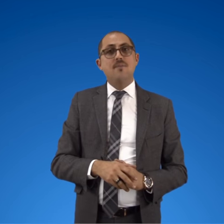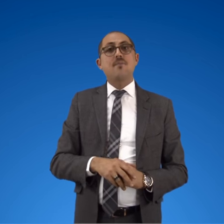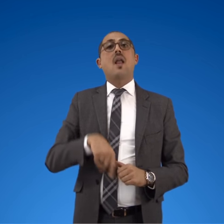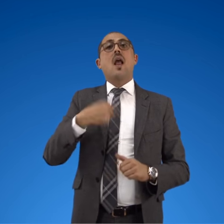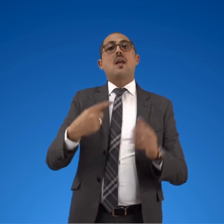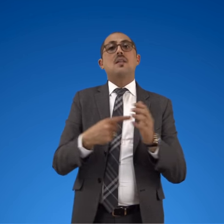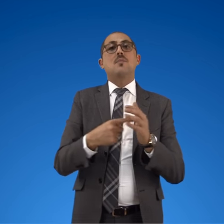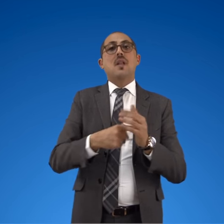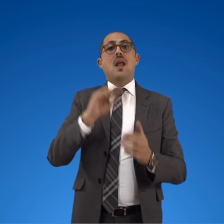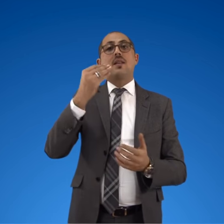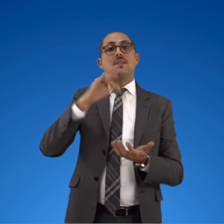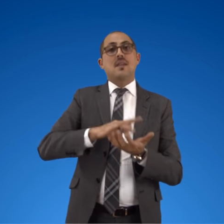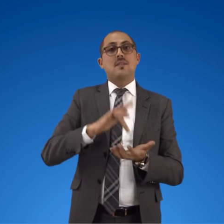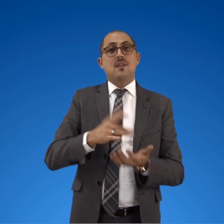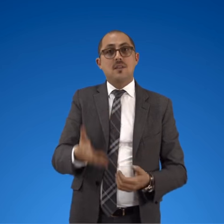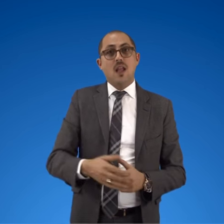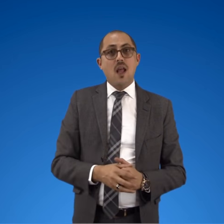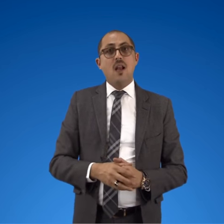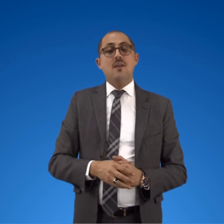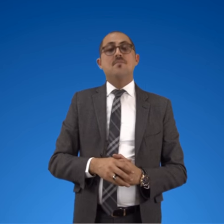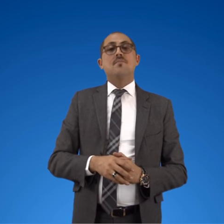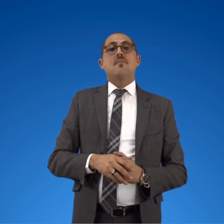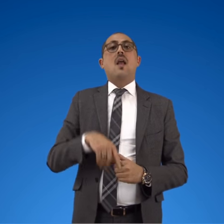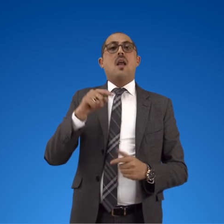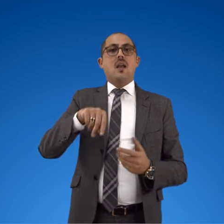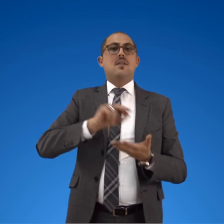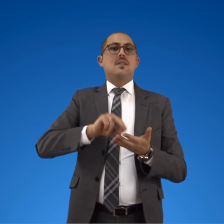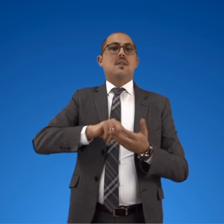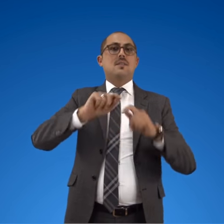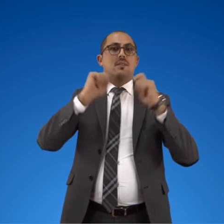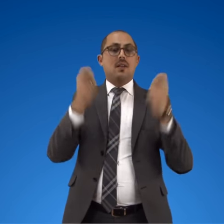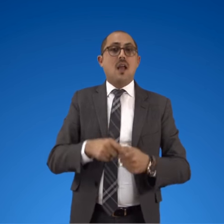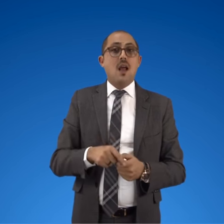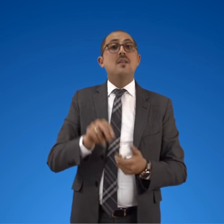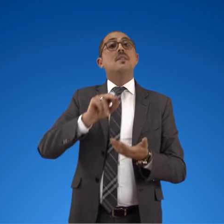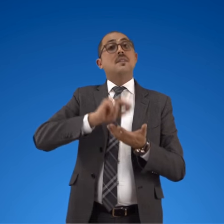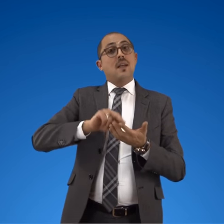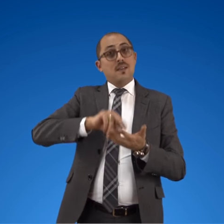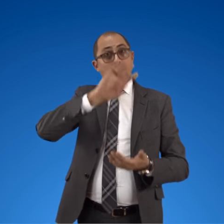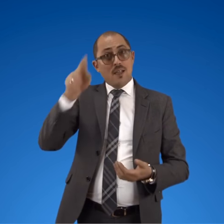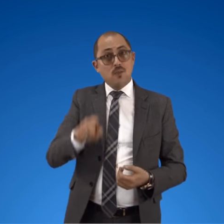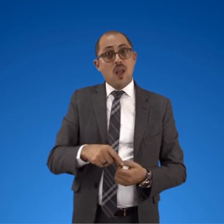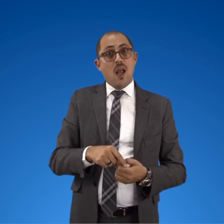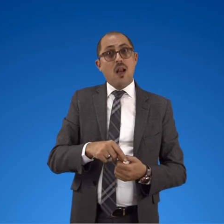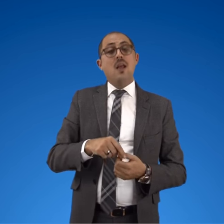dipendenti della Sede Centrale ENS, il Segretario Generale e Segretari Regionali